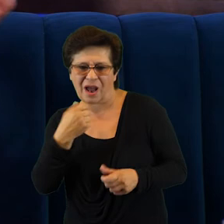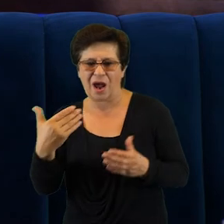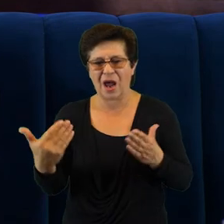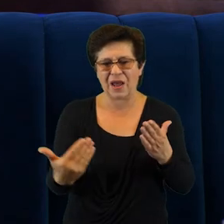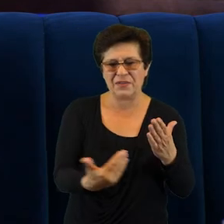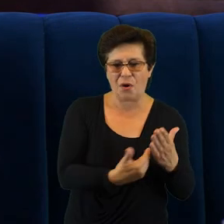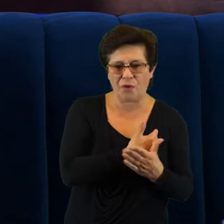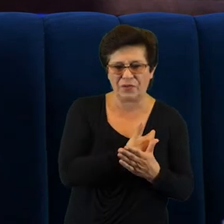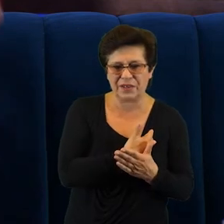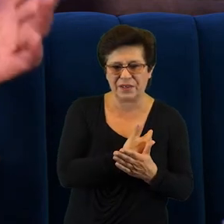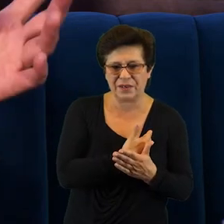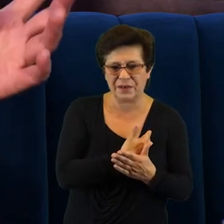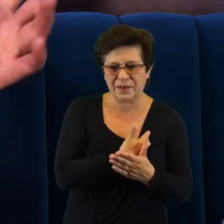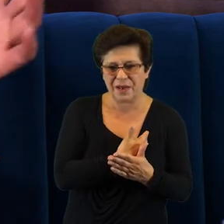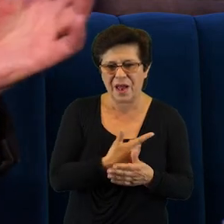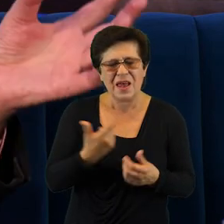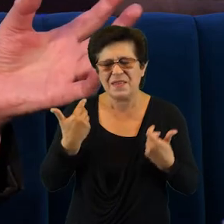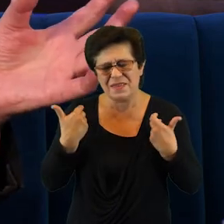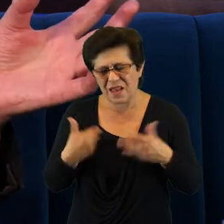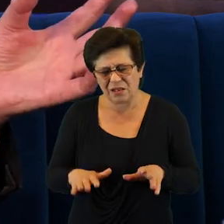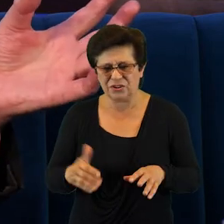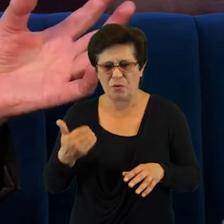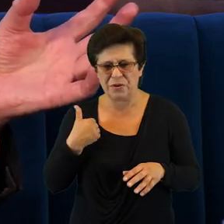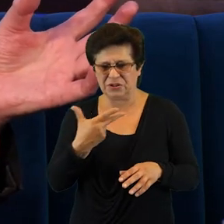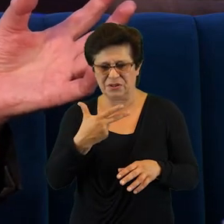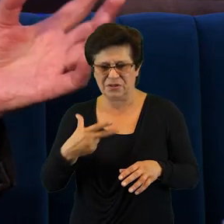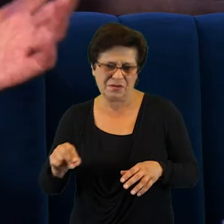Nie chciał być nie Żydem, chociaż do Izraela go nie zapraszali.